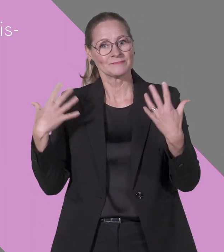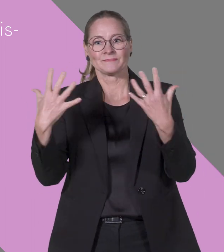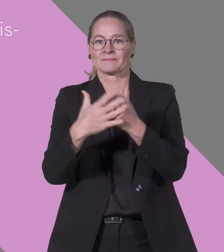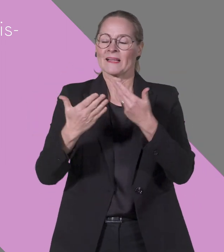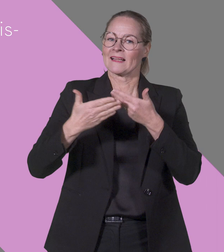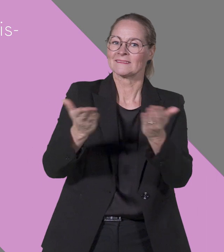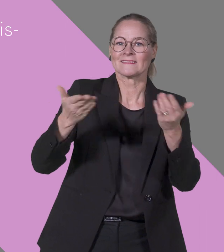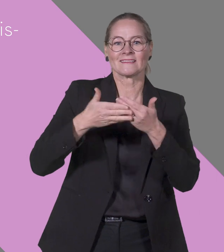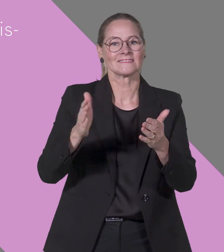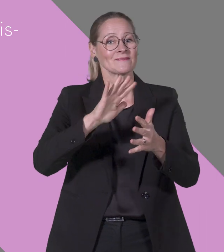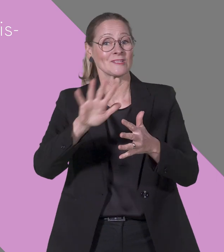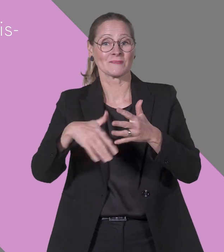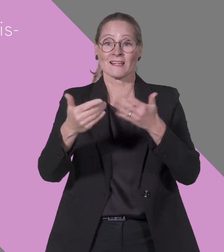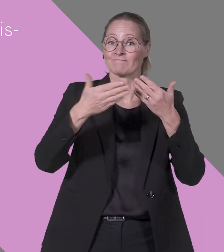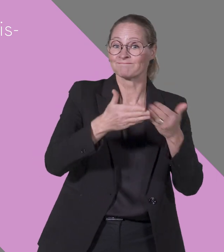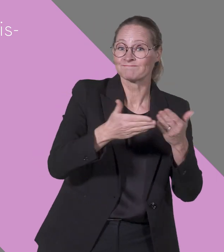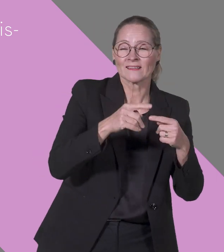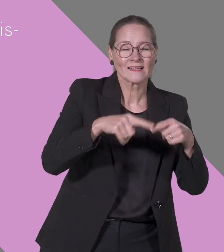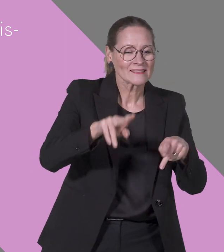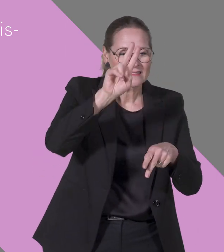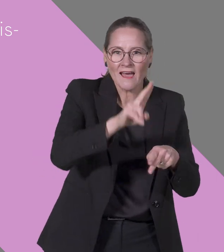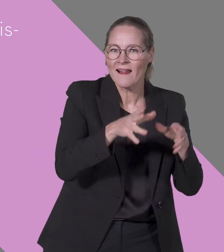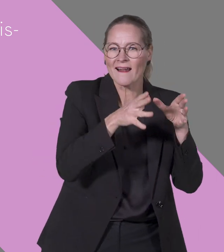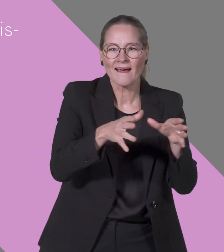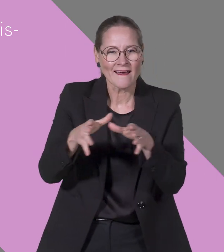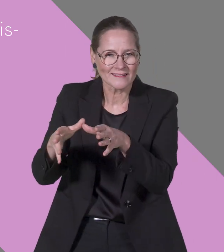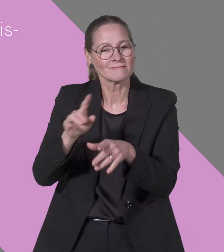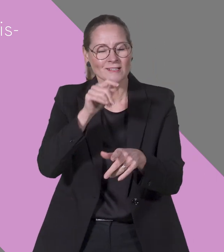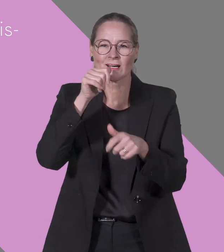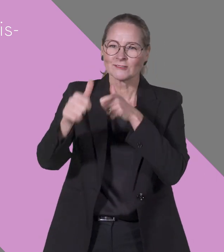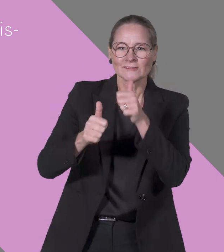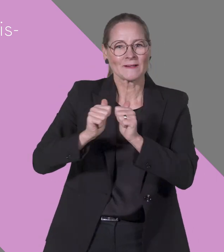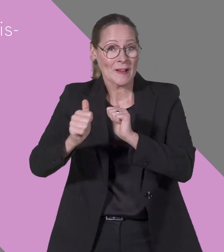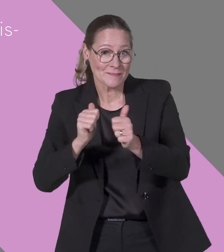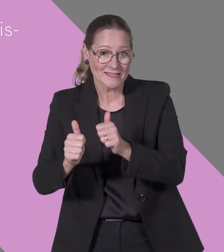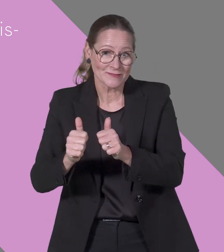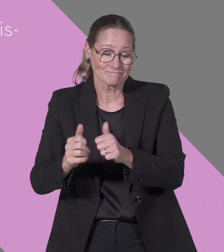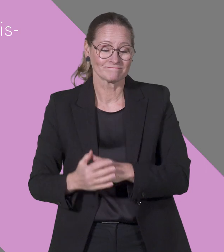esittämällä viittomakielisiä esityksiä yhdessä - ja osallistumalla kilpailuihin eri taidelajeissa.